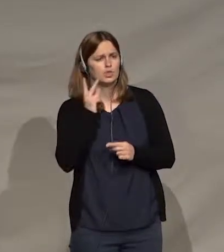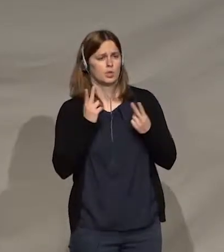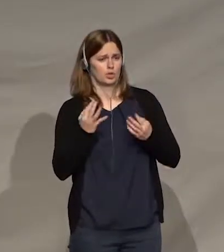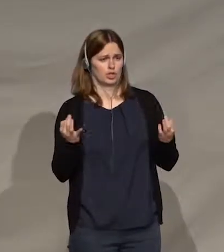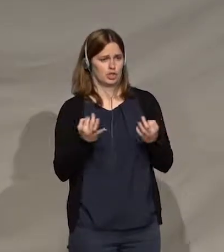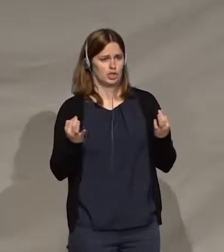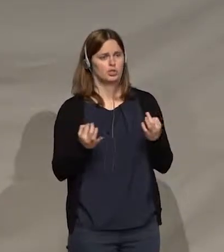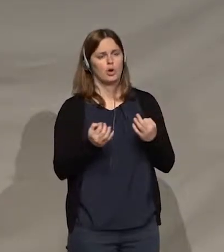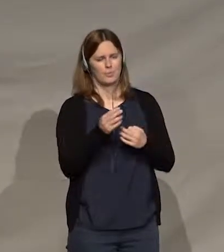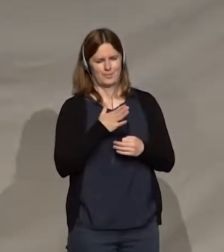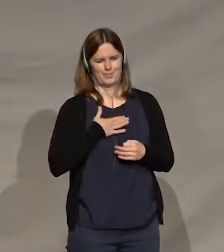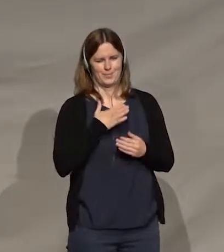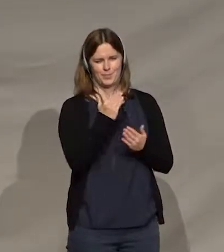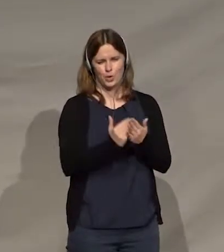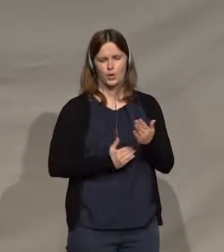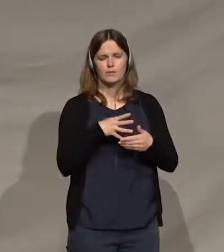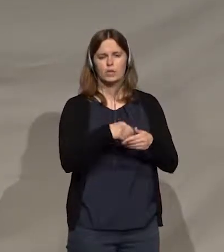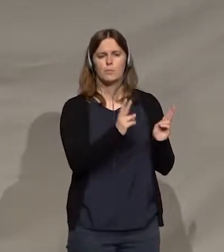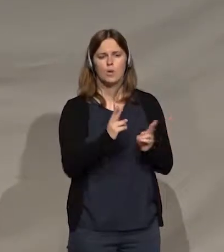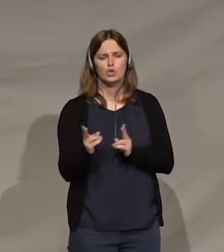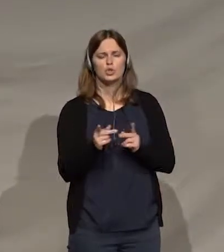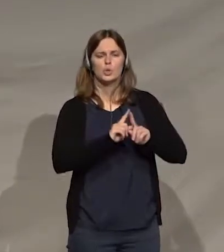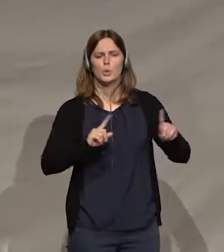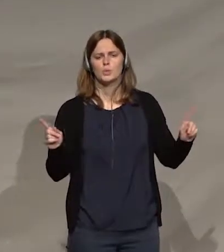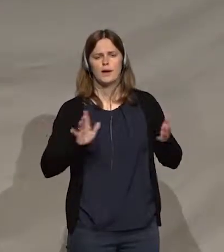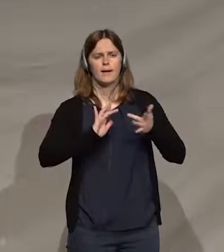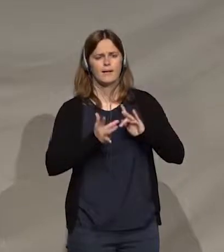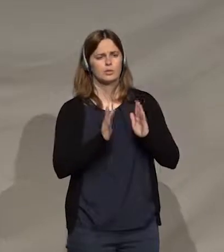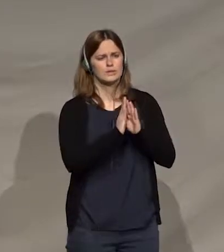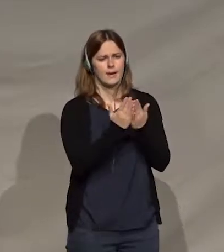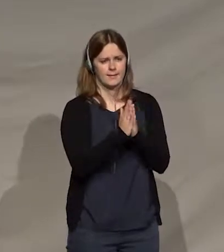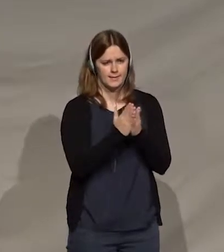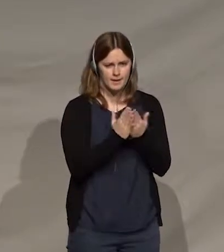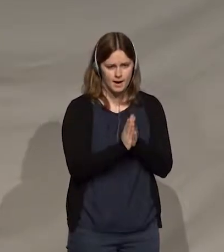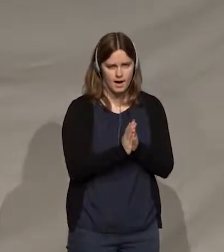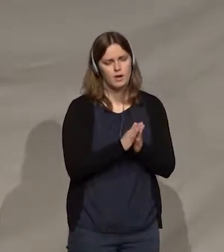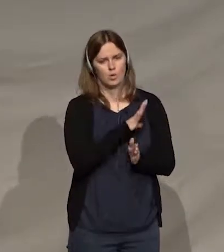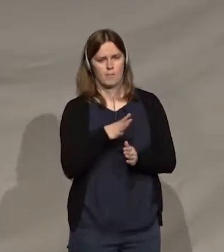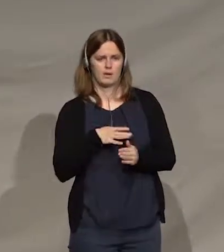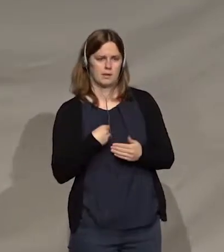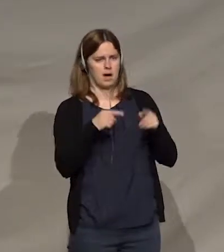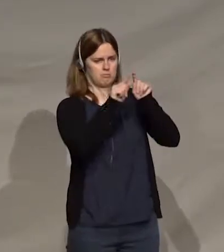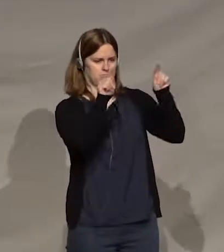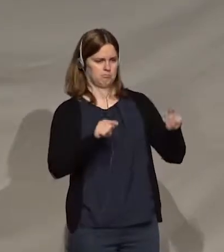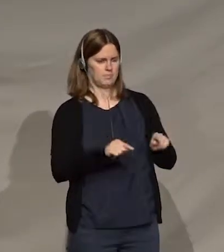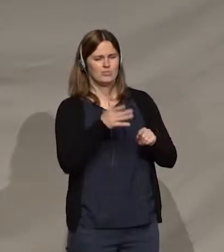můžete nahradit fonty, které jsou těžší pro čtení, a to na individuální úrovni.